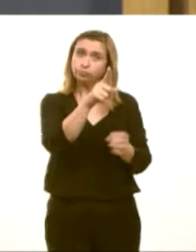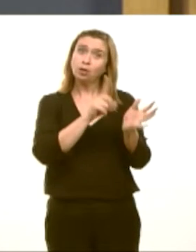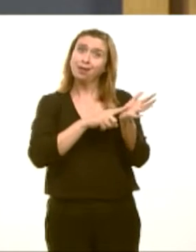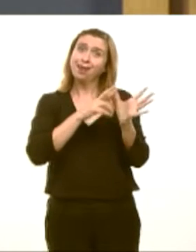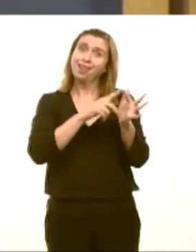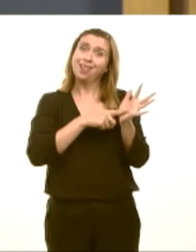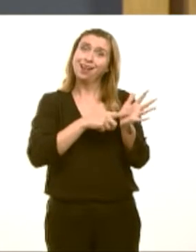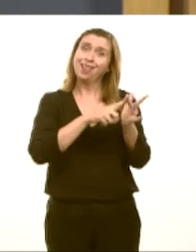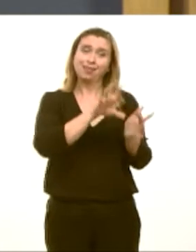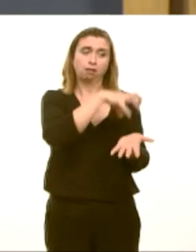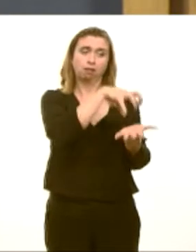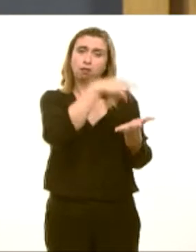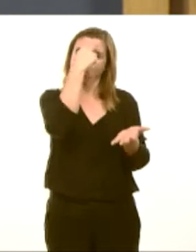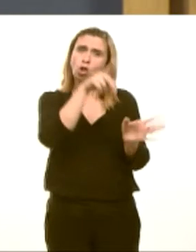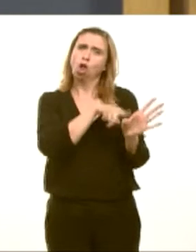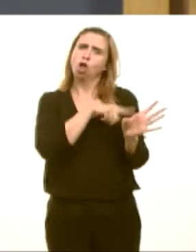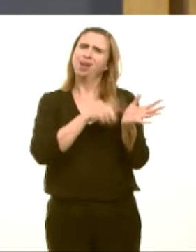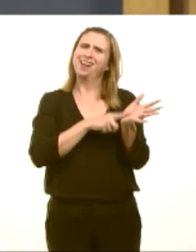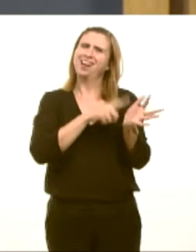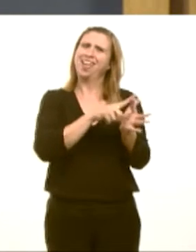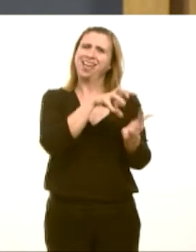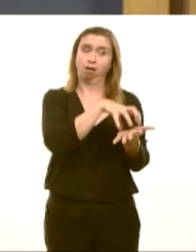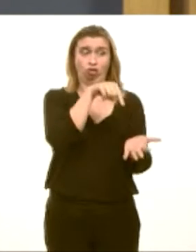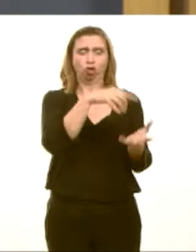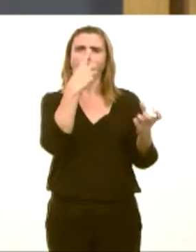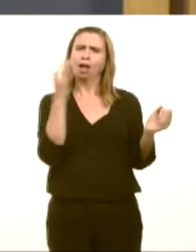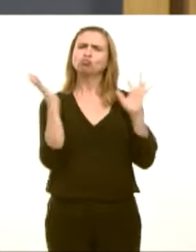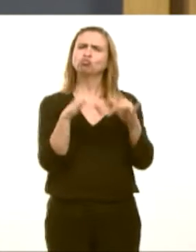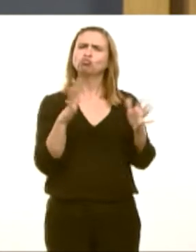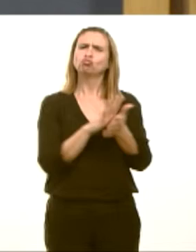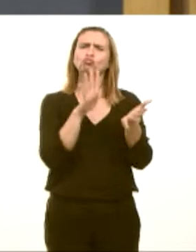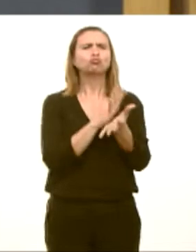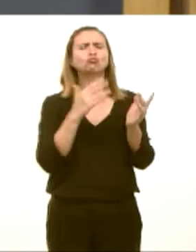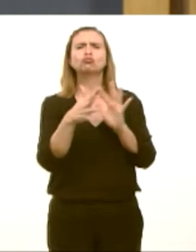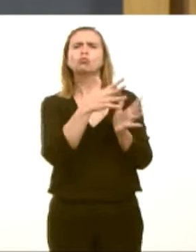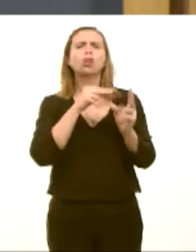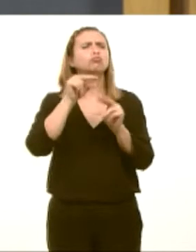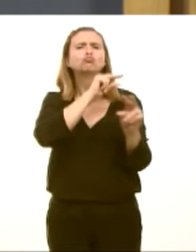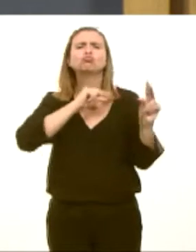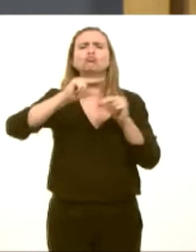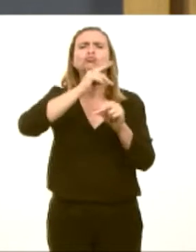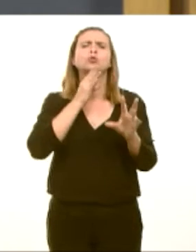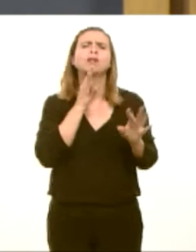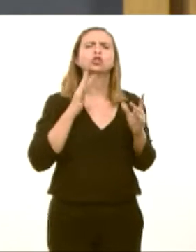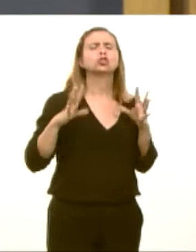cymdeithasol i bobl ifanc. A fyddaiír Llywodraeth yn barod i edrych ar y rheolau fel bod mentrau cymdeithasol